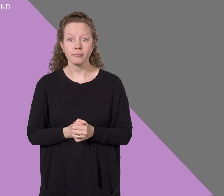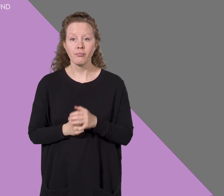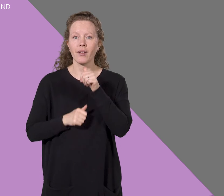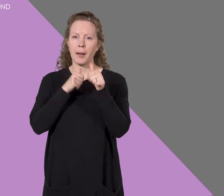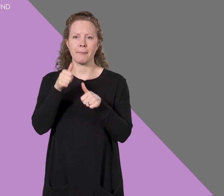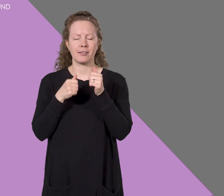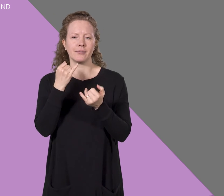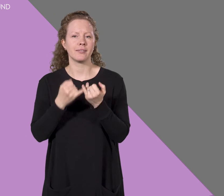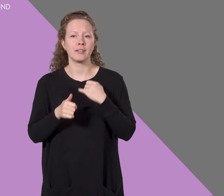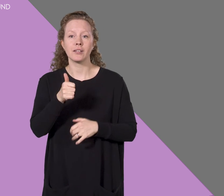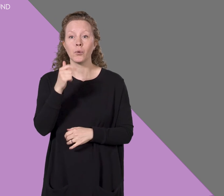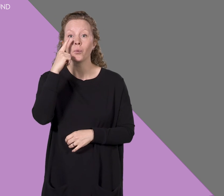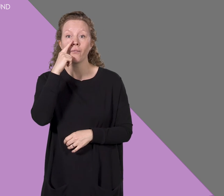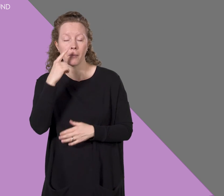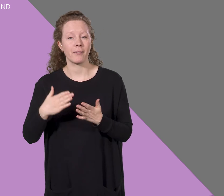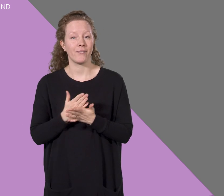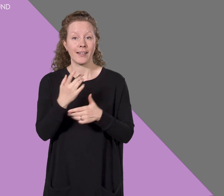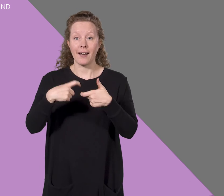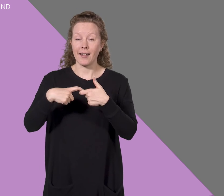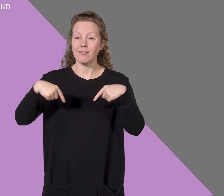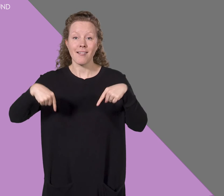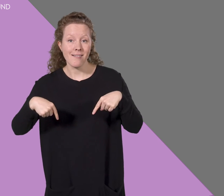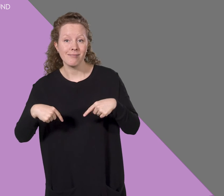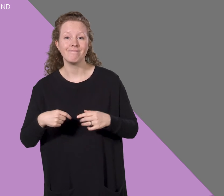Anmäl dig senast 9.11 genom att klicka på länken intill!